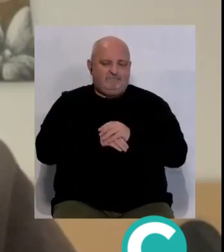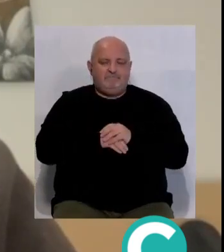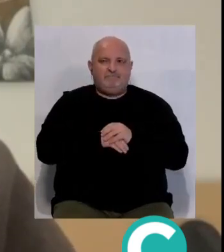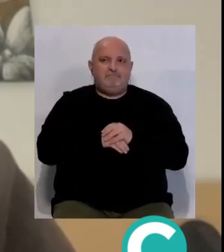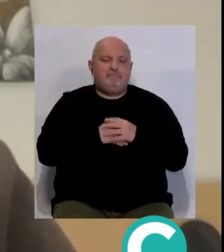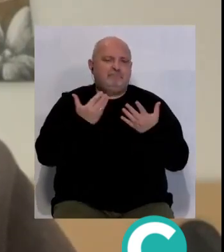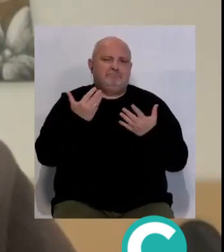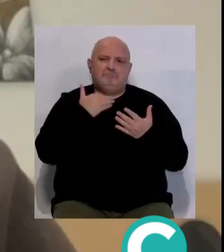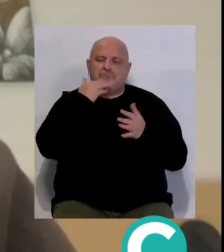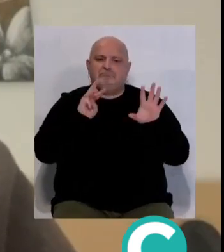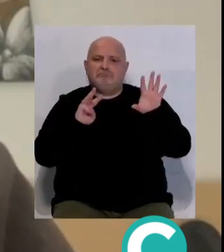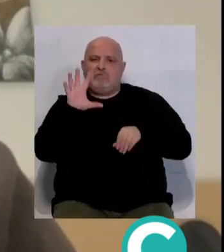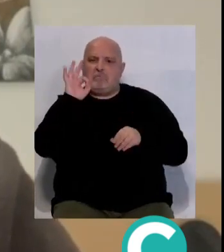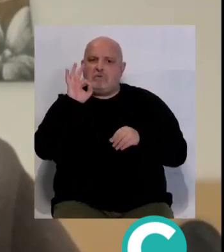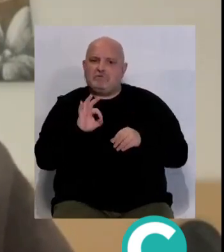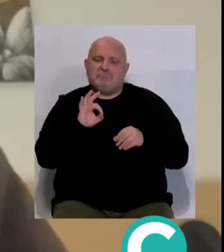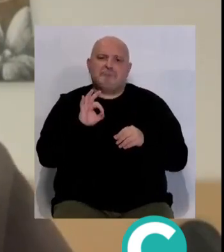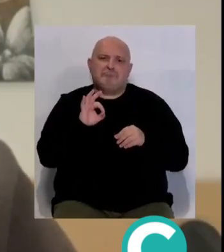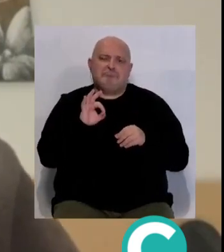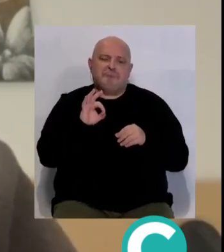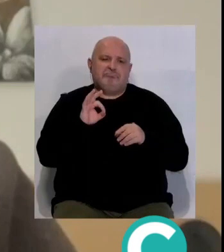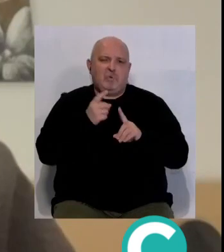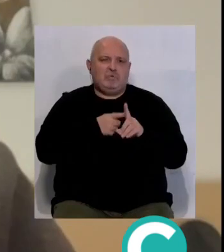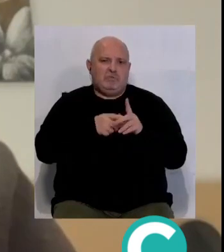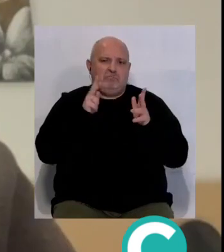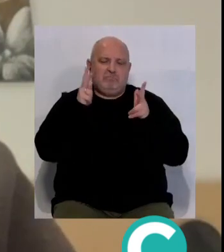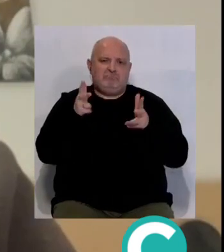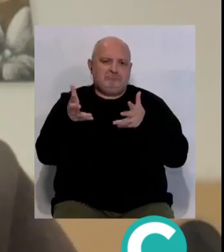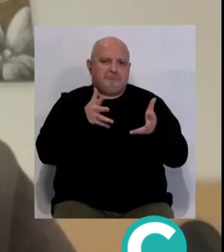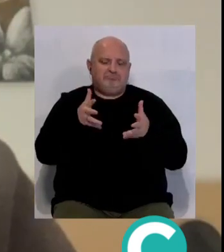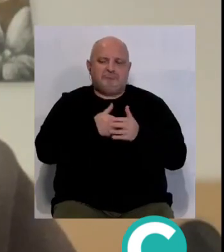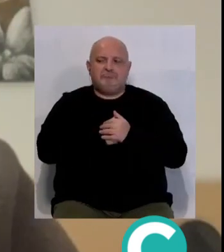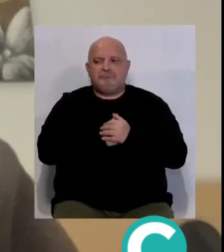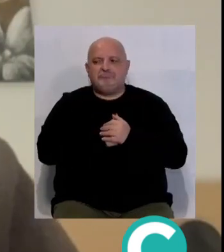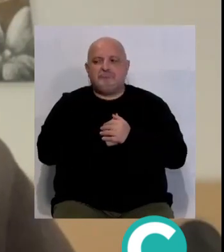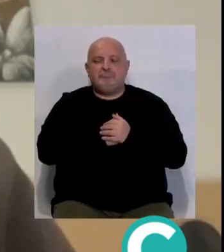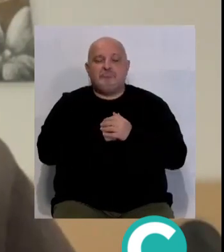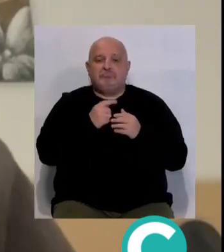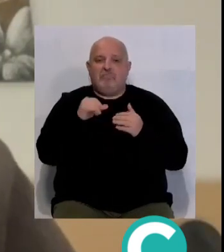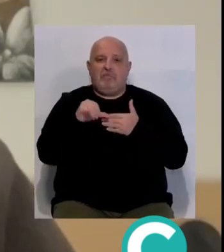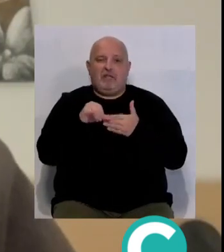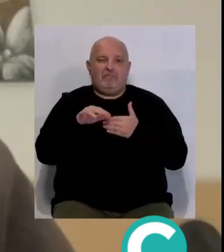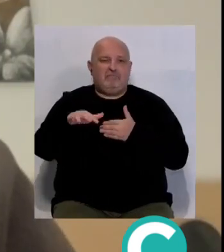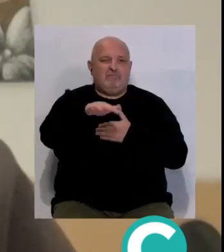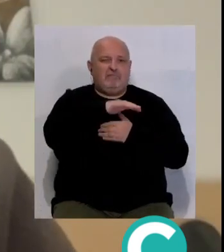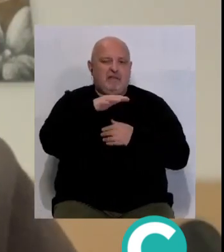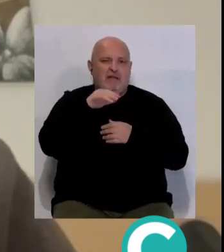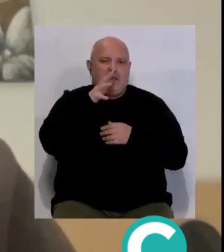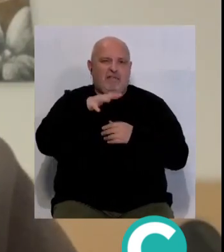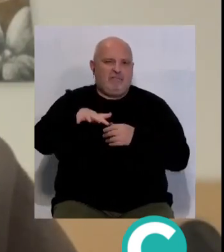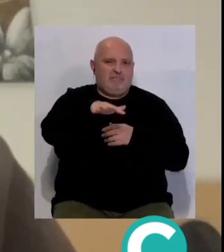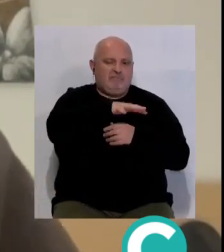se alcanza un 85 de ocupación es razonable y también en la cercanía no hasta este año de